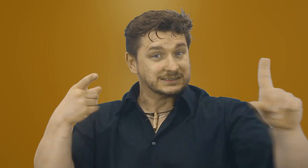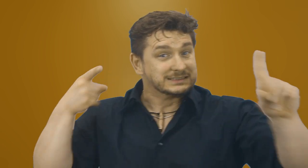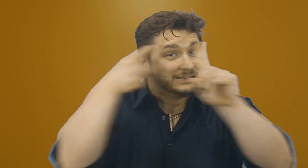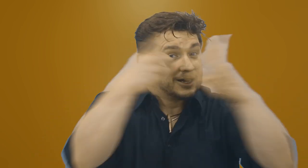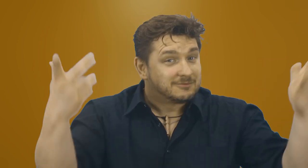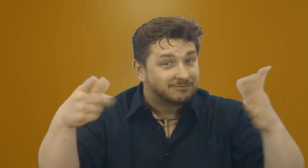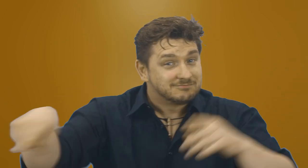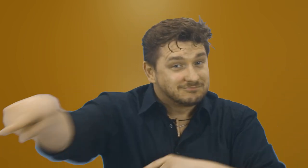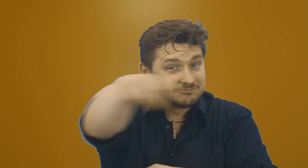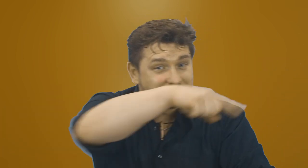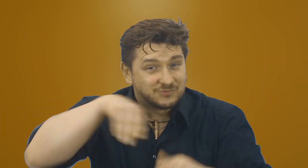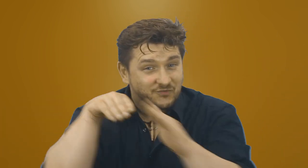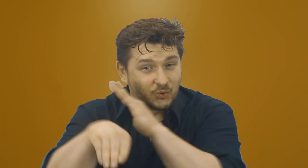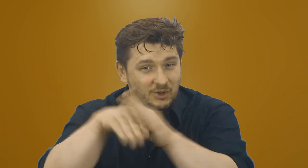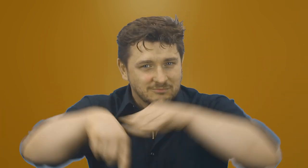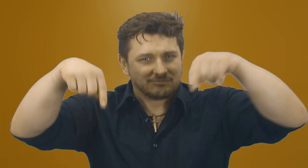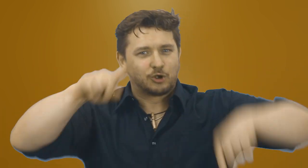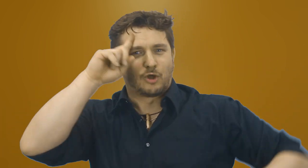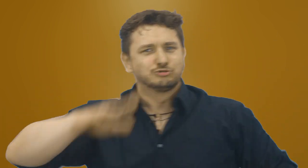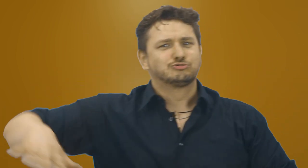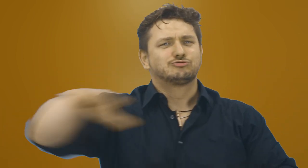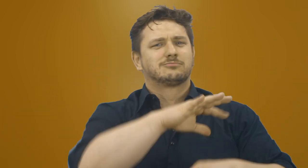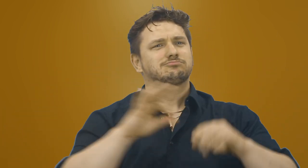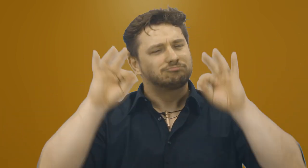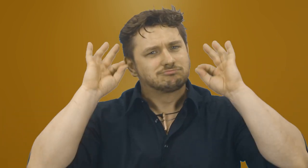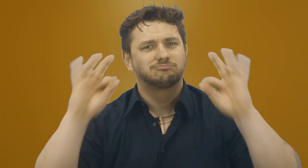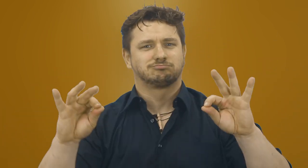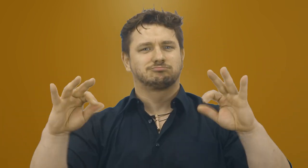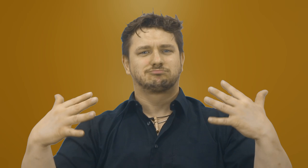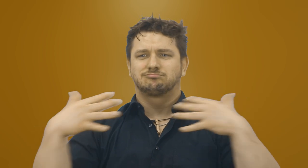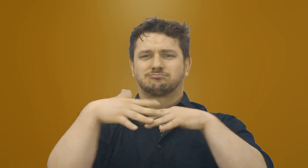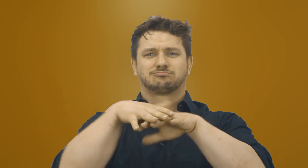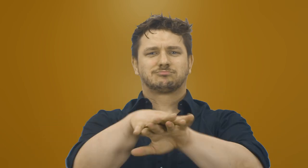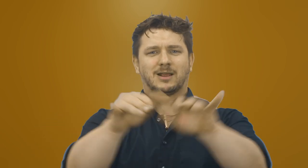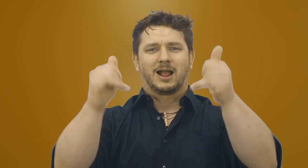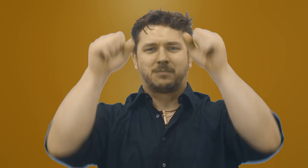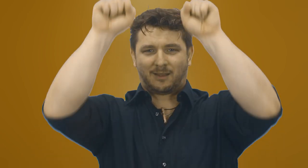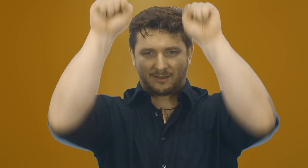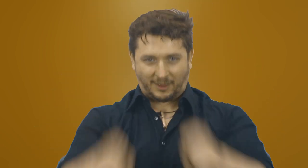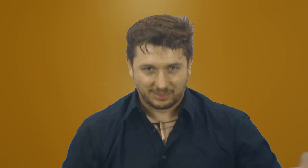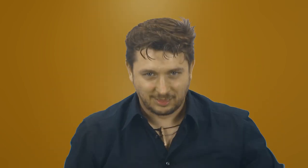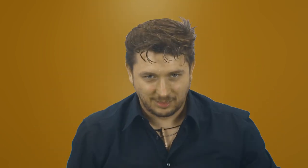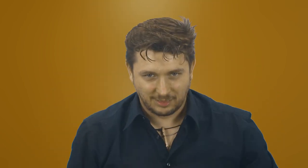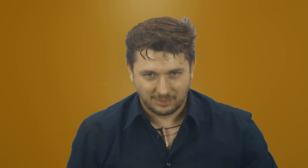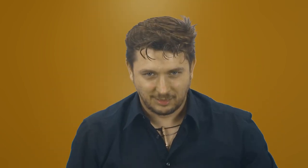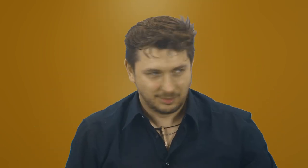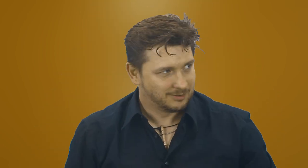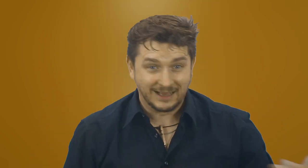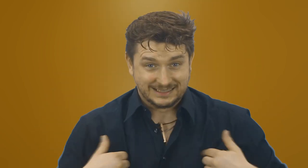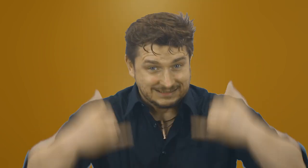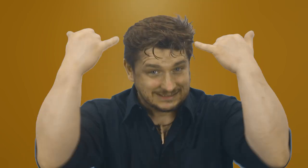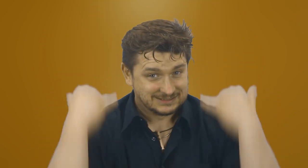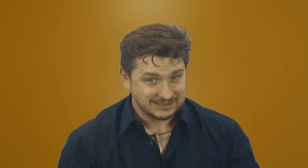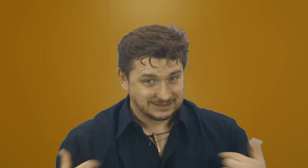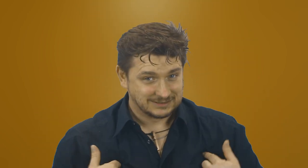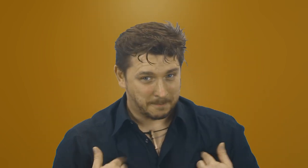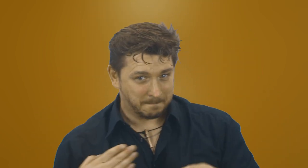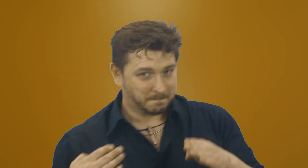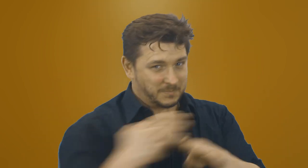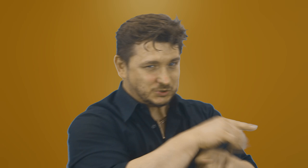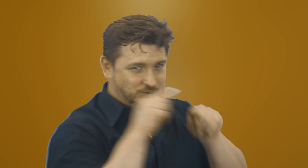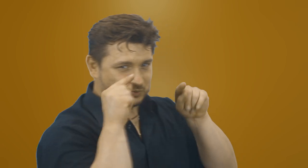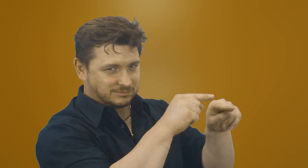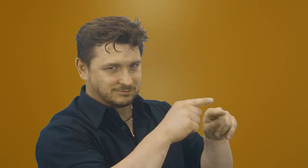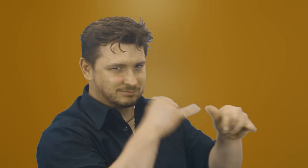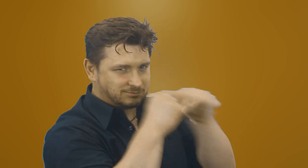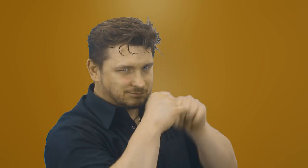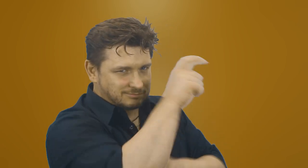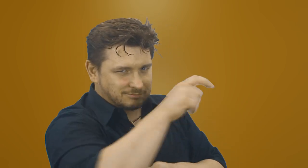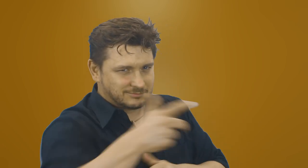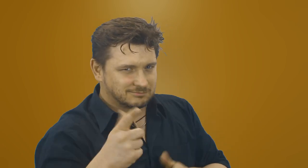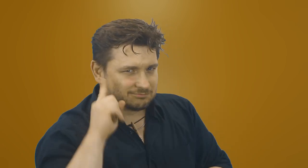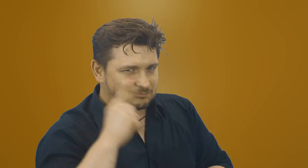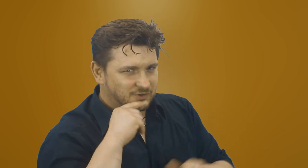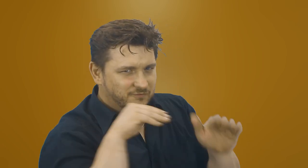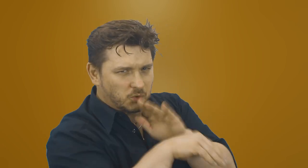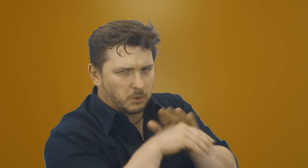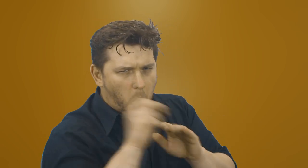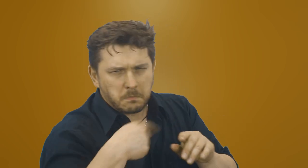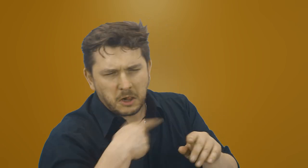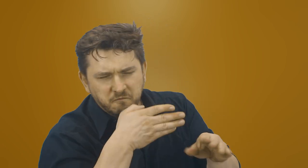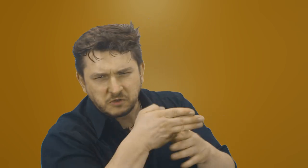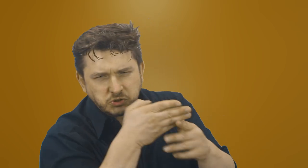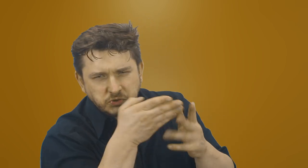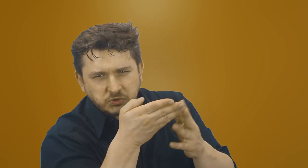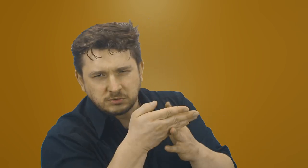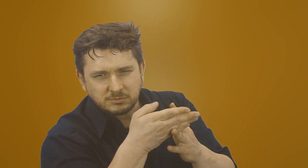Damit sie sich überhaupt hier in Deutschland einleben können. Ja, ich besuche sie jetzt mal und mache Interviews mit Ihnen.